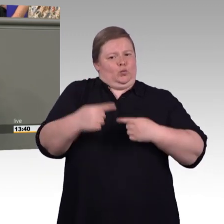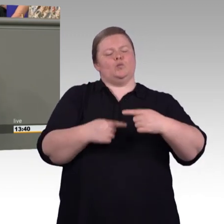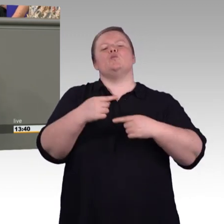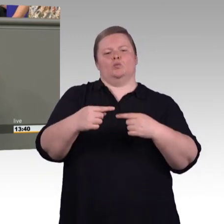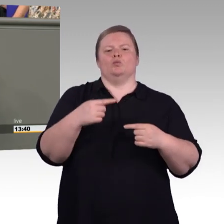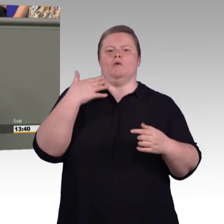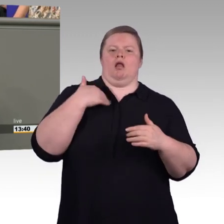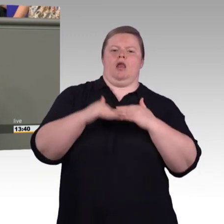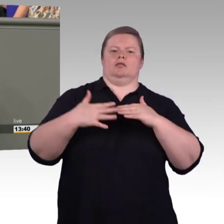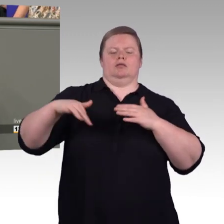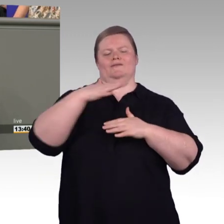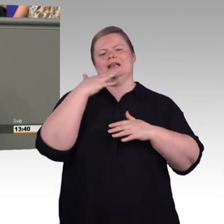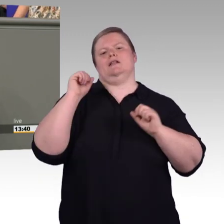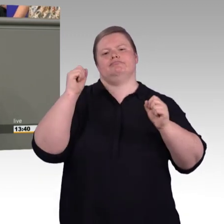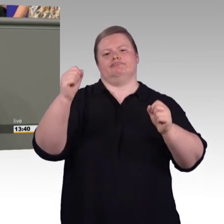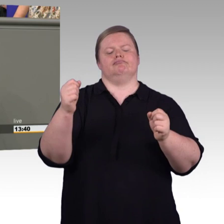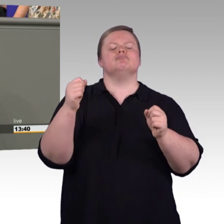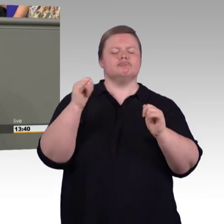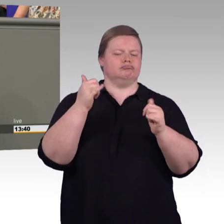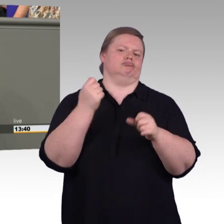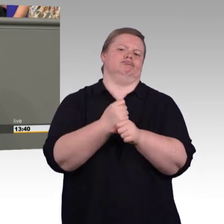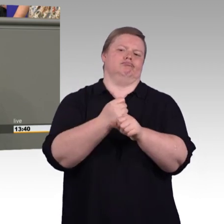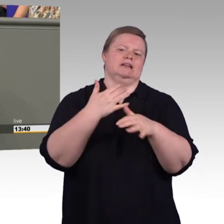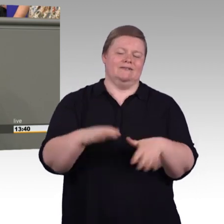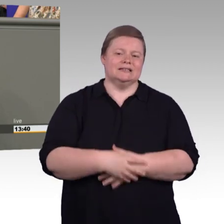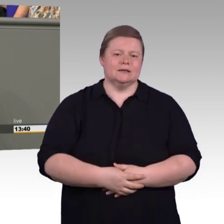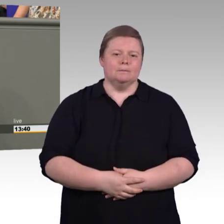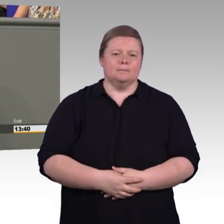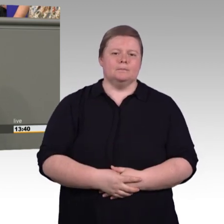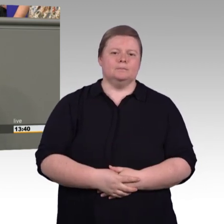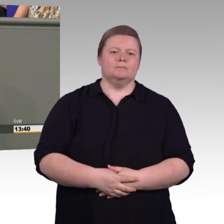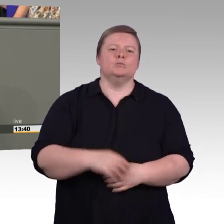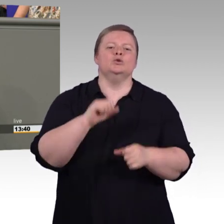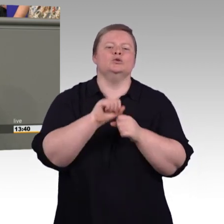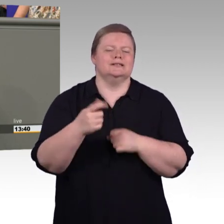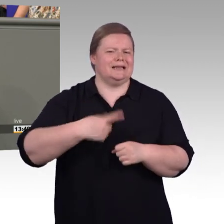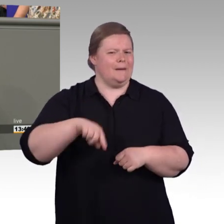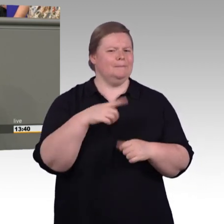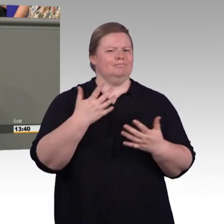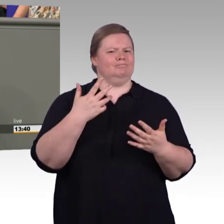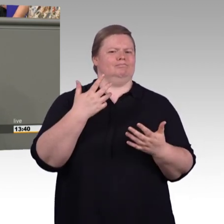bei der Beurteilung ihrer Stellung die UN-Kinderrechtskonvention als einfaches Bundesgesetz heranziehen müssen.